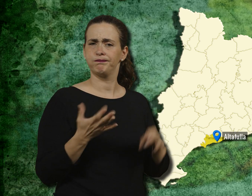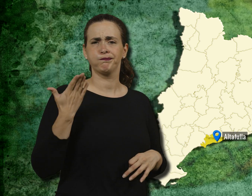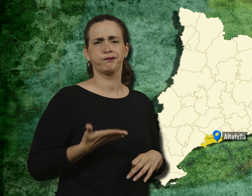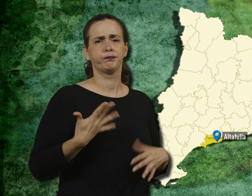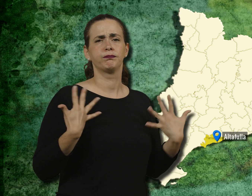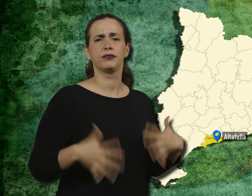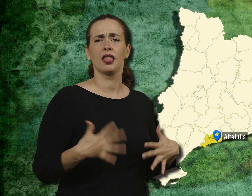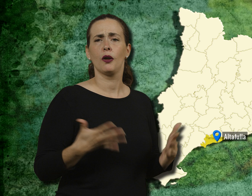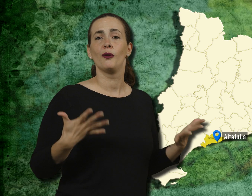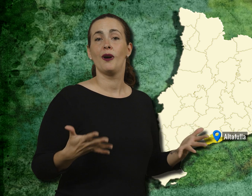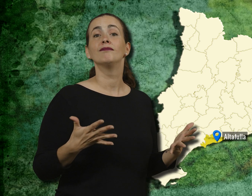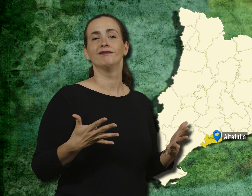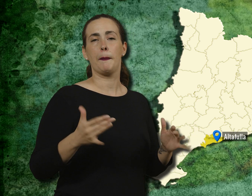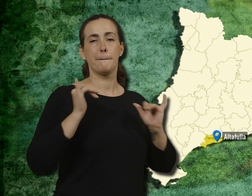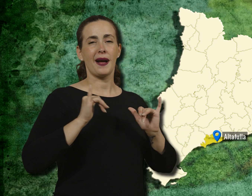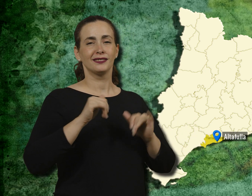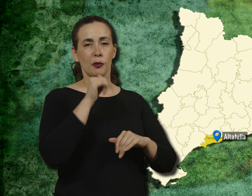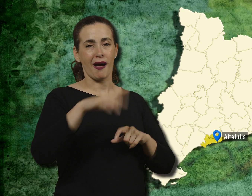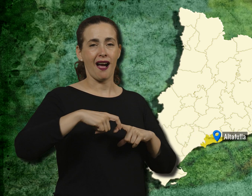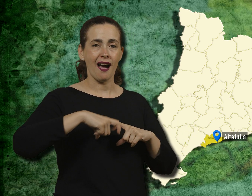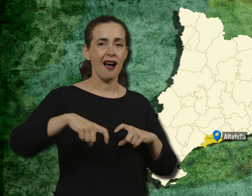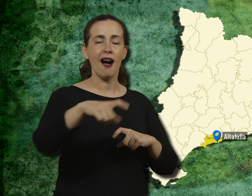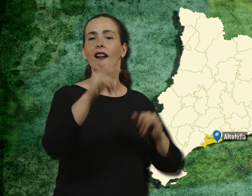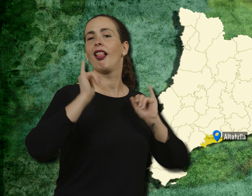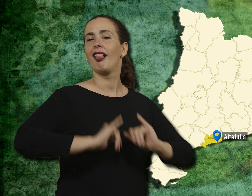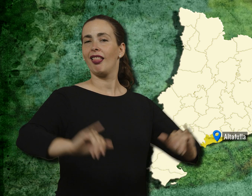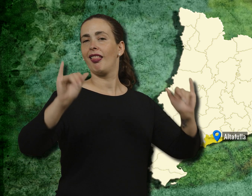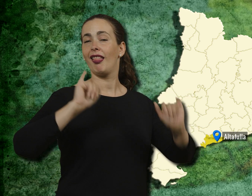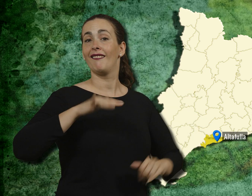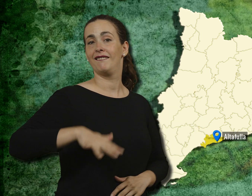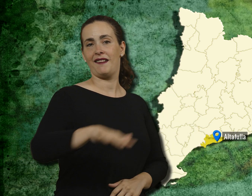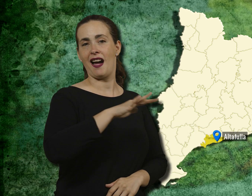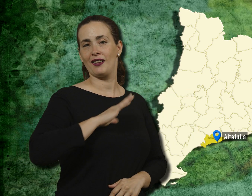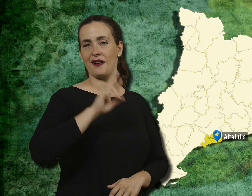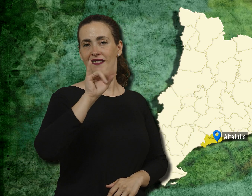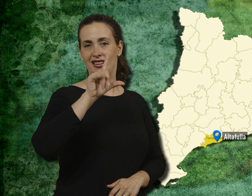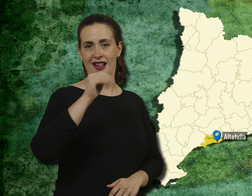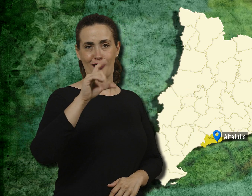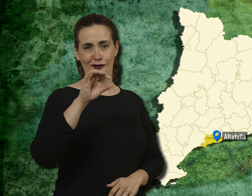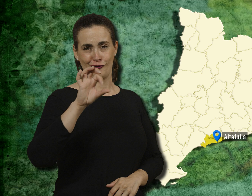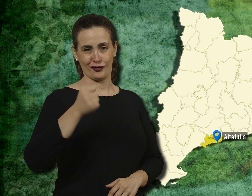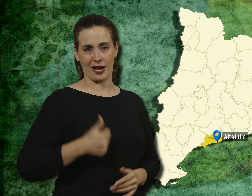Imprescindible: Passejar pel passeig marítim i pel nucli de la vila closa.